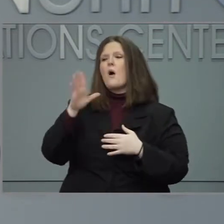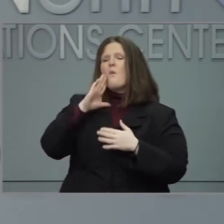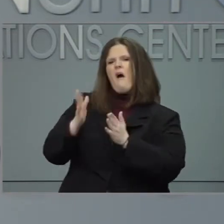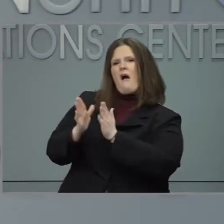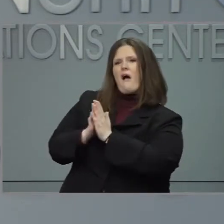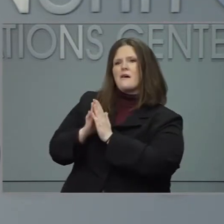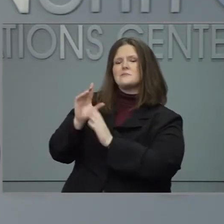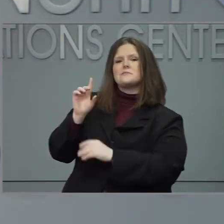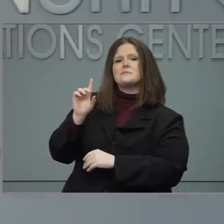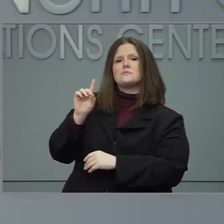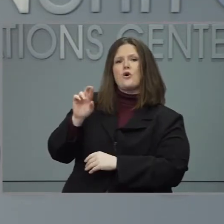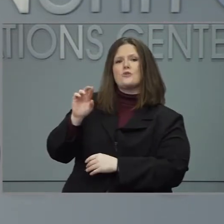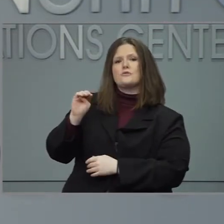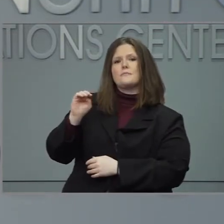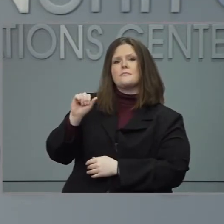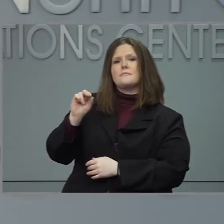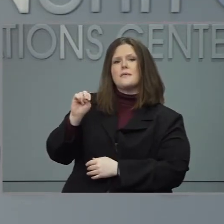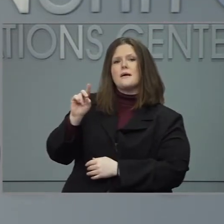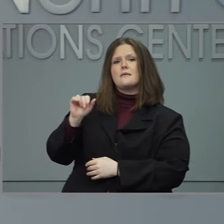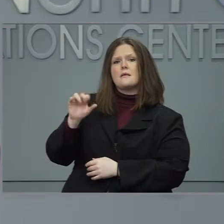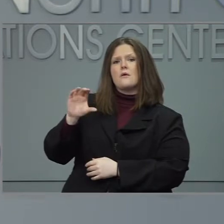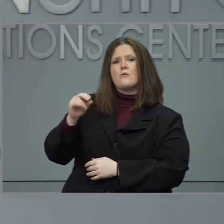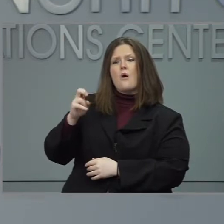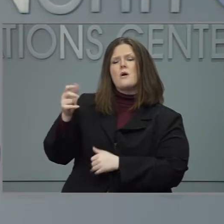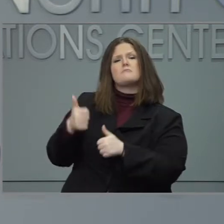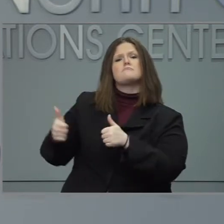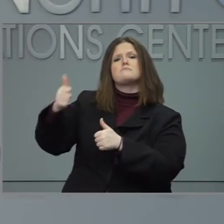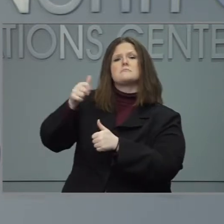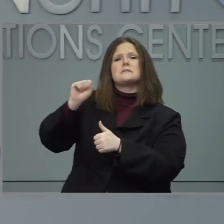humanos que nos hable más de las métricas.